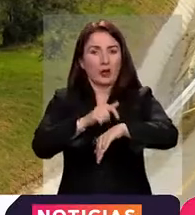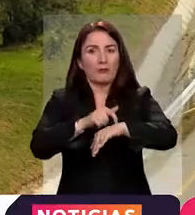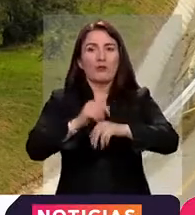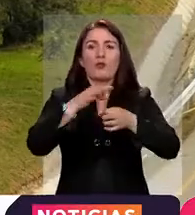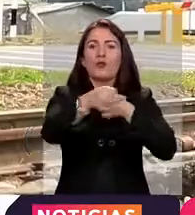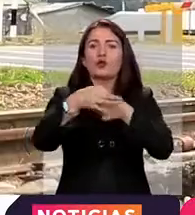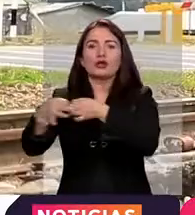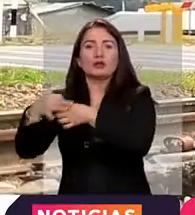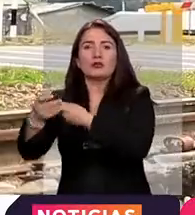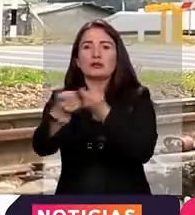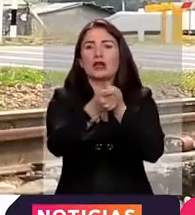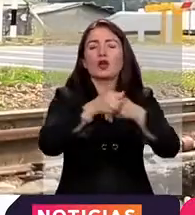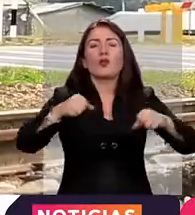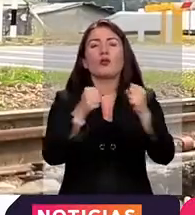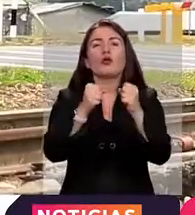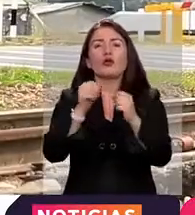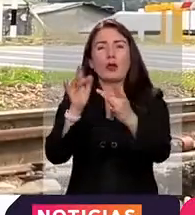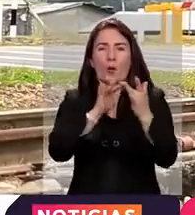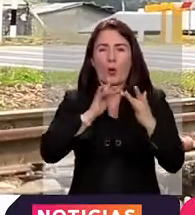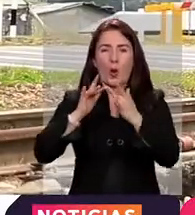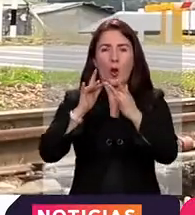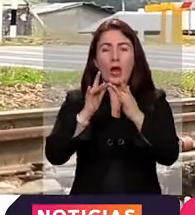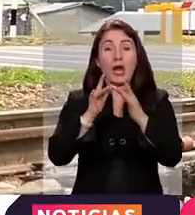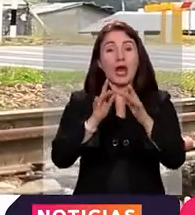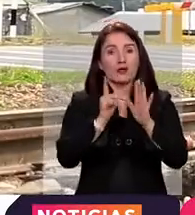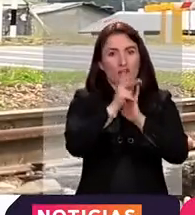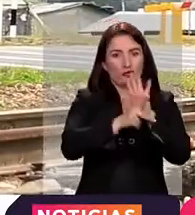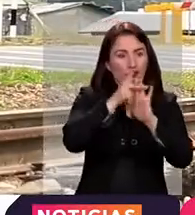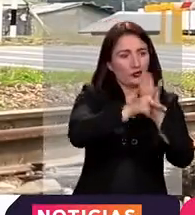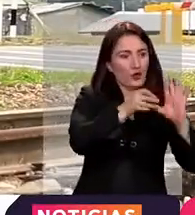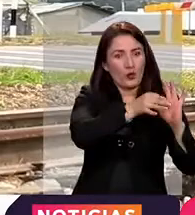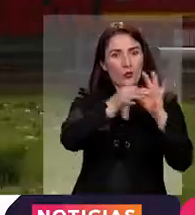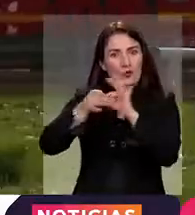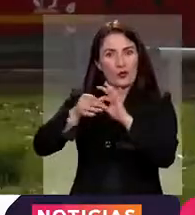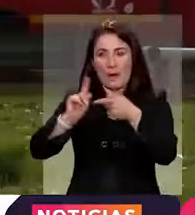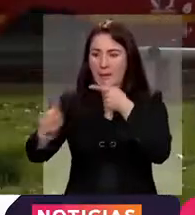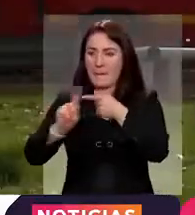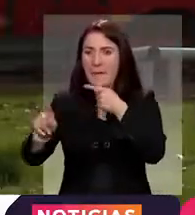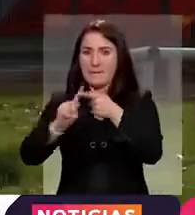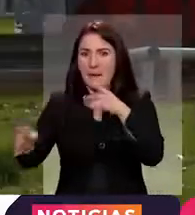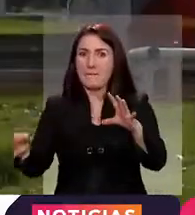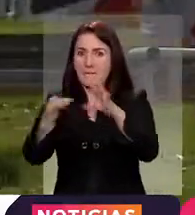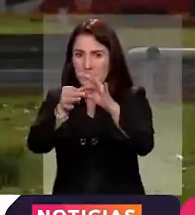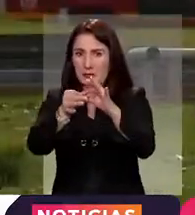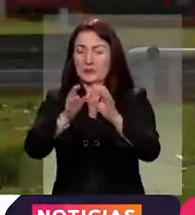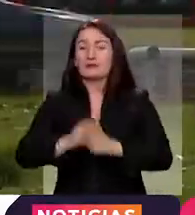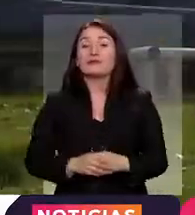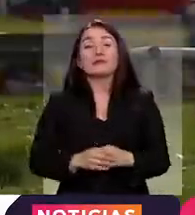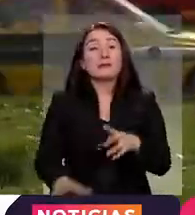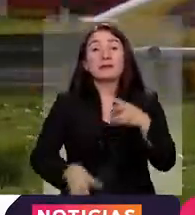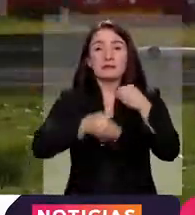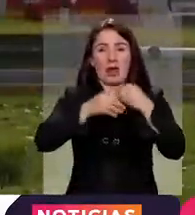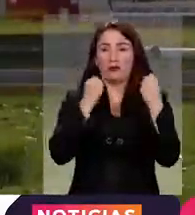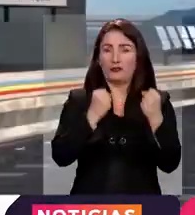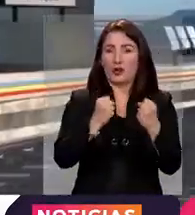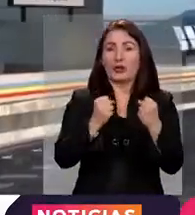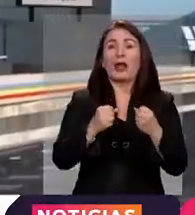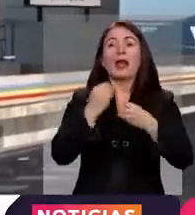LA GOBERNACIóN Y AL DISTRITO. GRANDES PROYECTOS DE INFRAESTRUCTURA SERáN LOS PRINCIPALES BENEFICIADOS CON LA